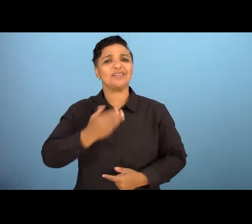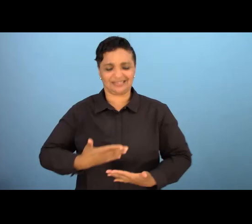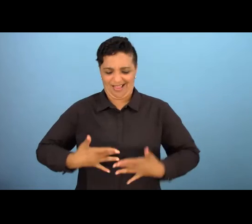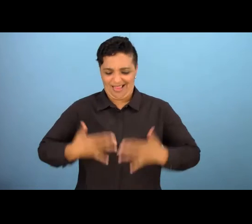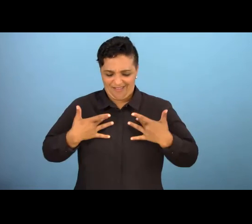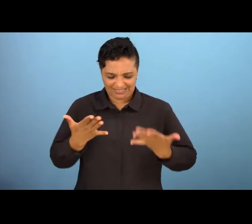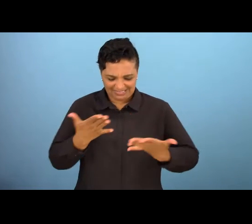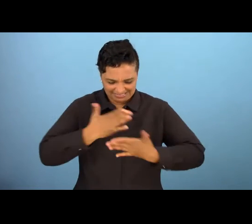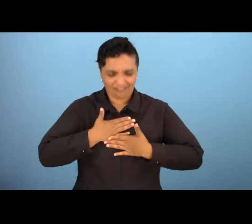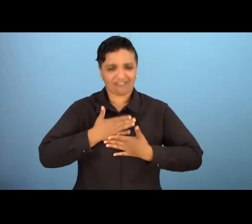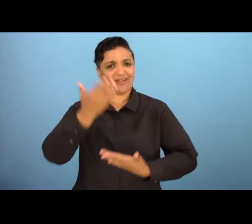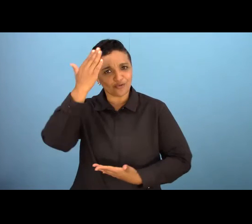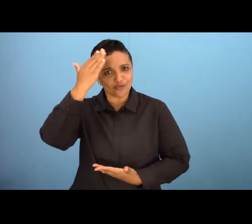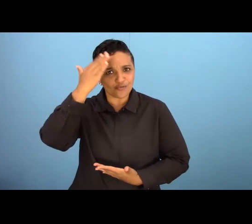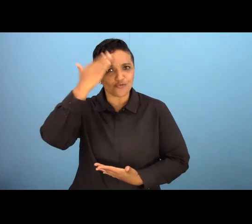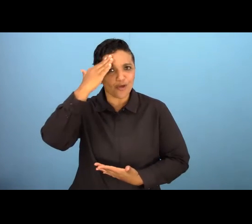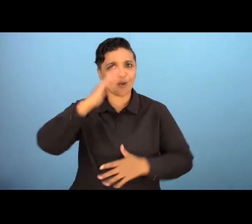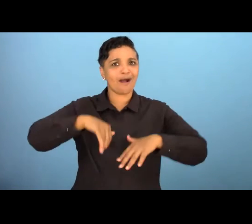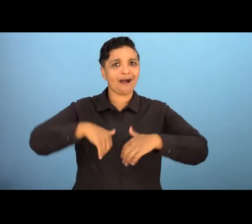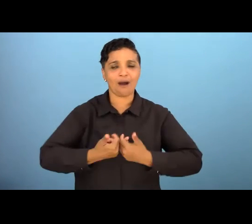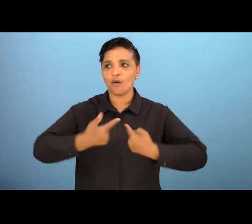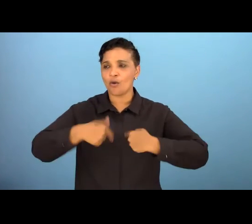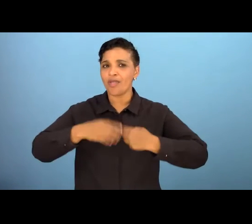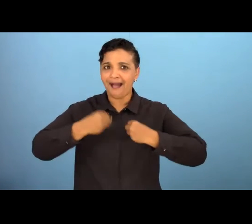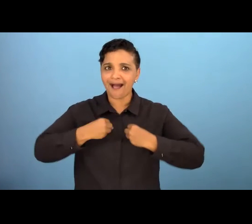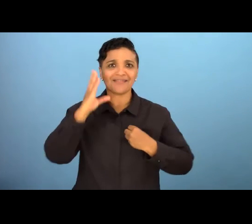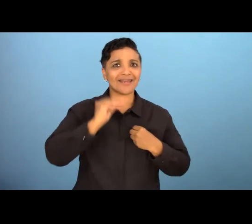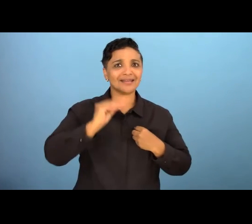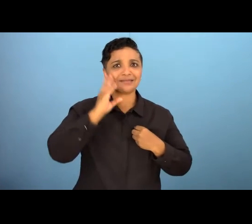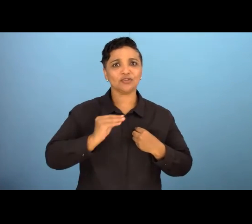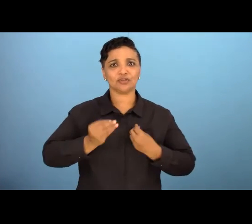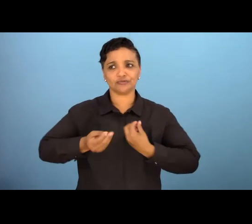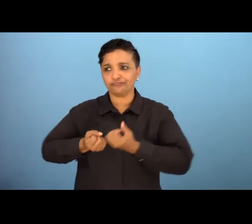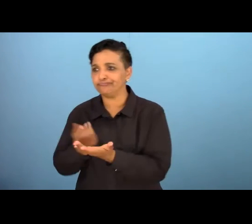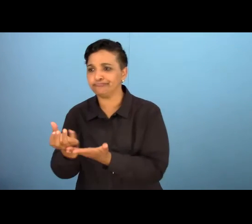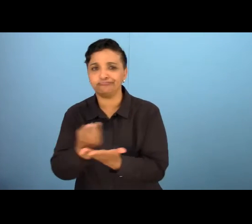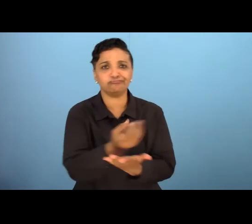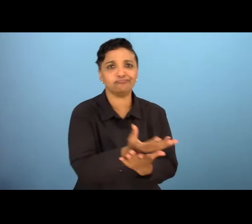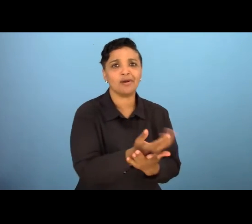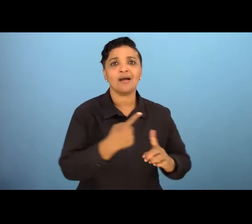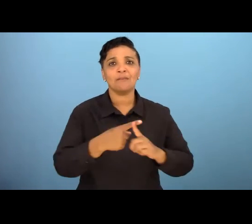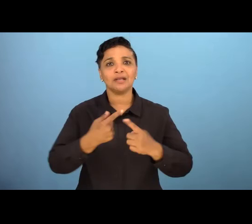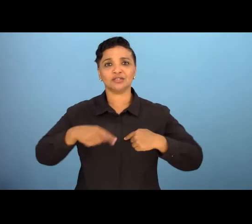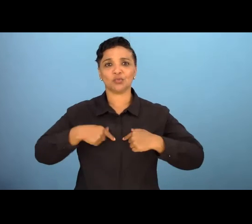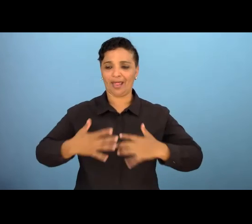Creo que es muy bonito, muy interesante porque sabemos lo que está pasando, vivimos esa realidad, así que tenemos mucho que compartir dentro de la experiencia en comparación con nuestra propia